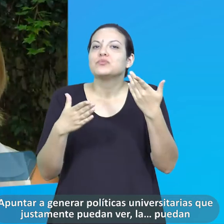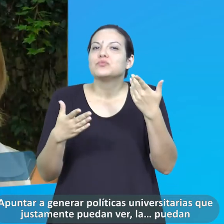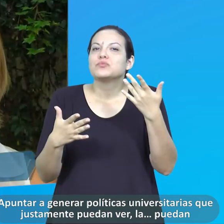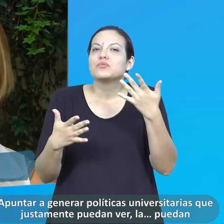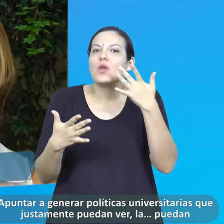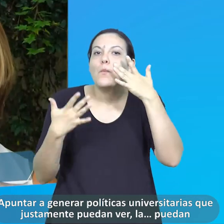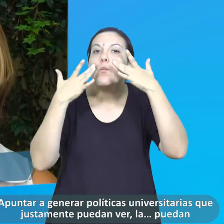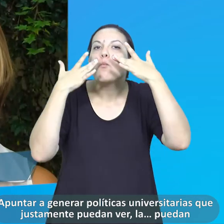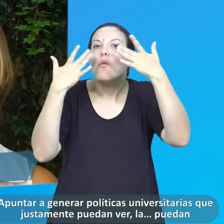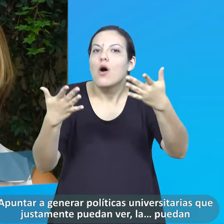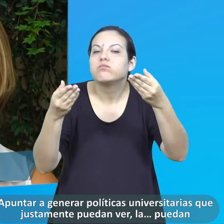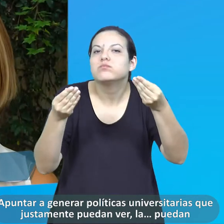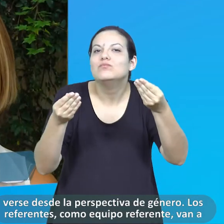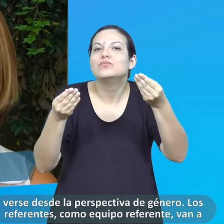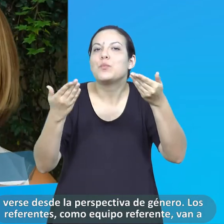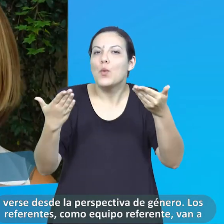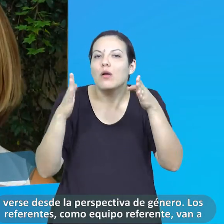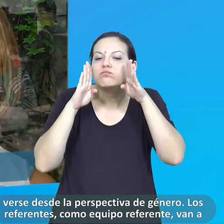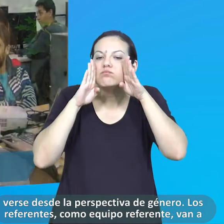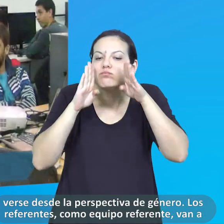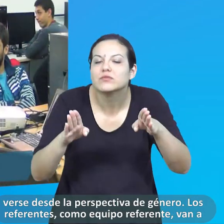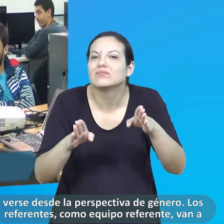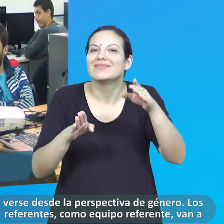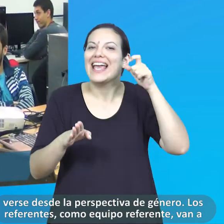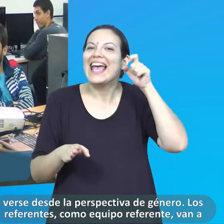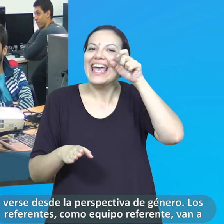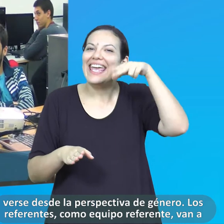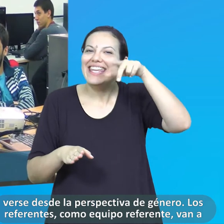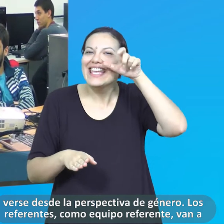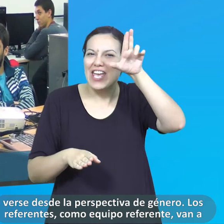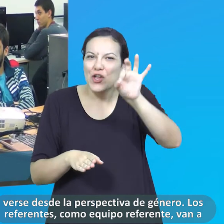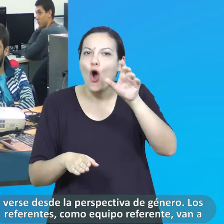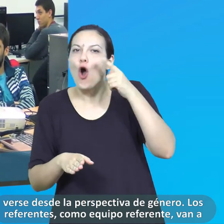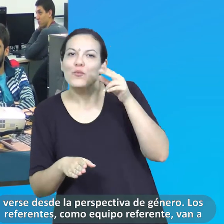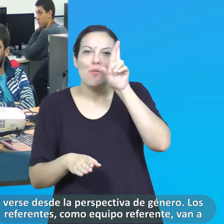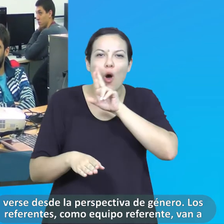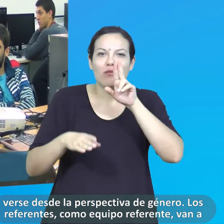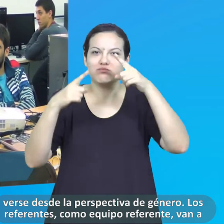puedan verse desde la perspectiva de genero. Los referentes como equipos referentes van